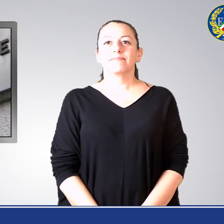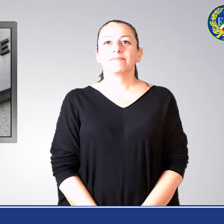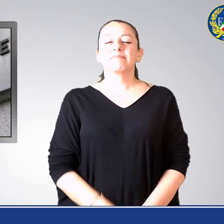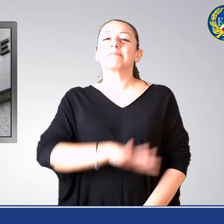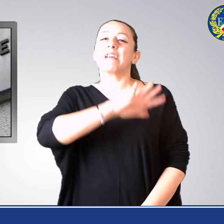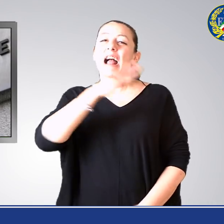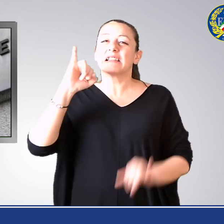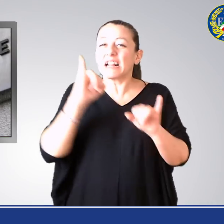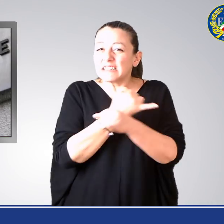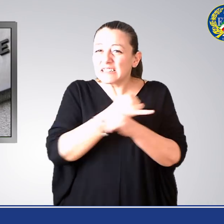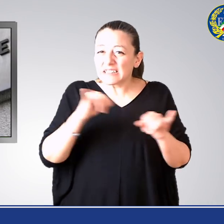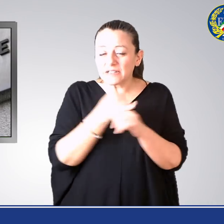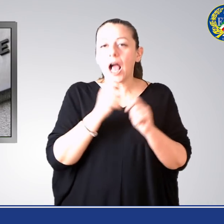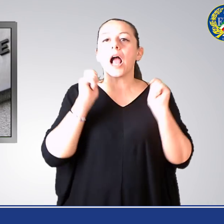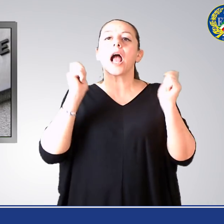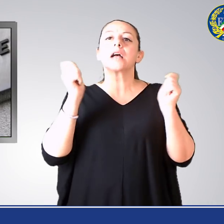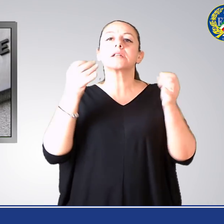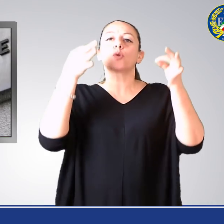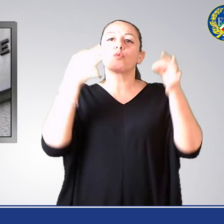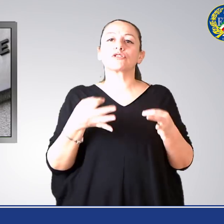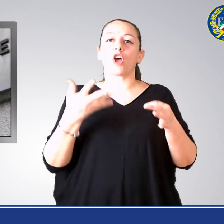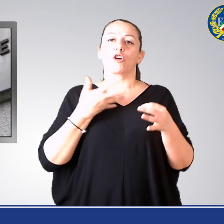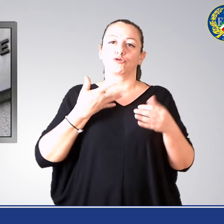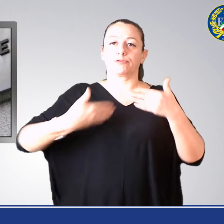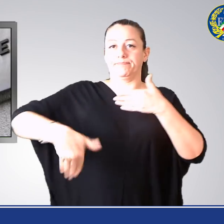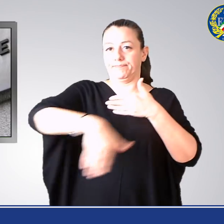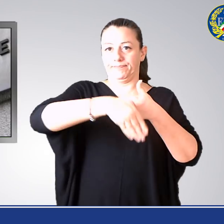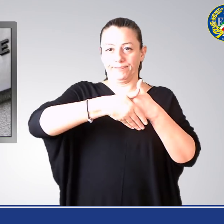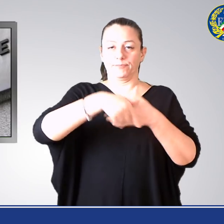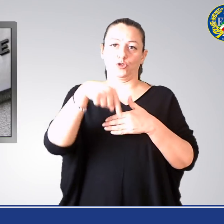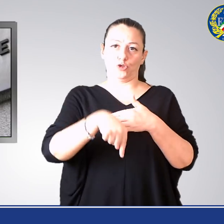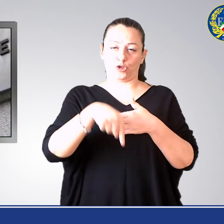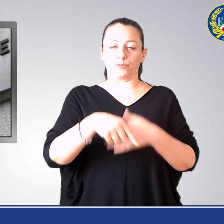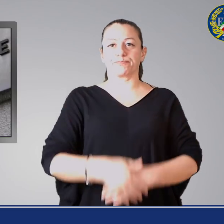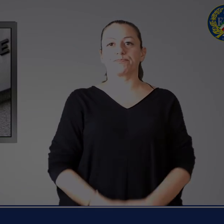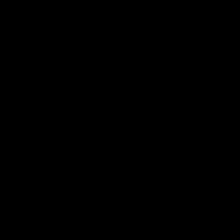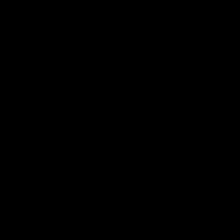Per altri dettagli visualizzare la Gazzetta Ufficiale in allegato sotto